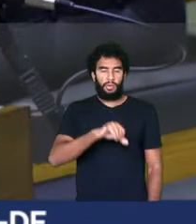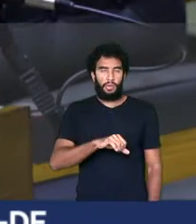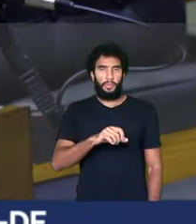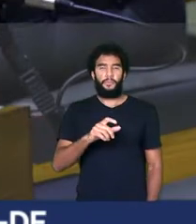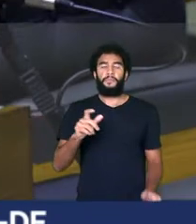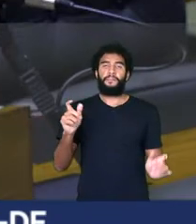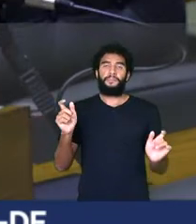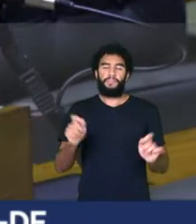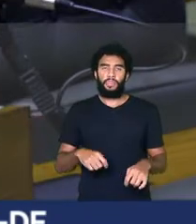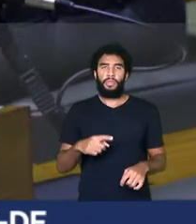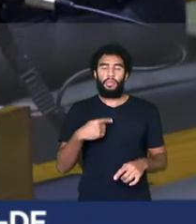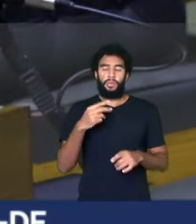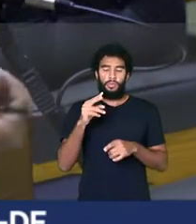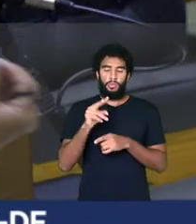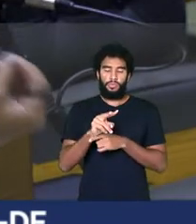PARA QUE NÓS POSSAMOS PRESERVAR A BIODIVERSIDADE,